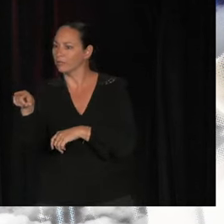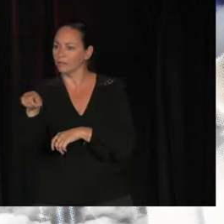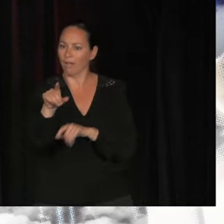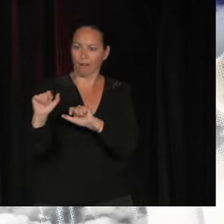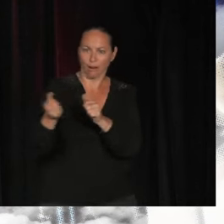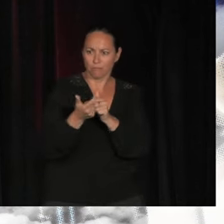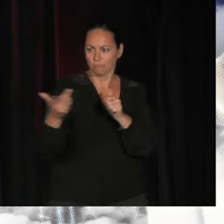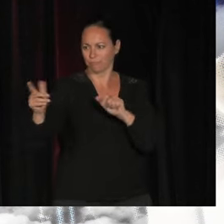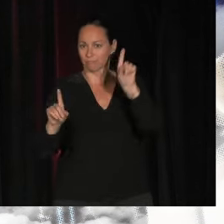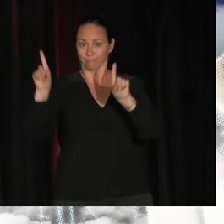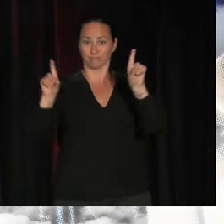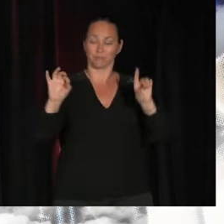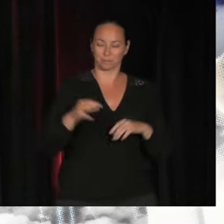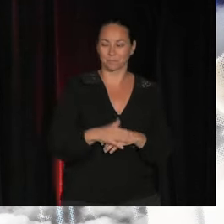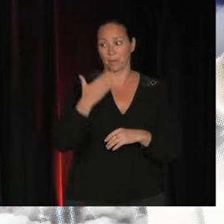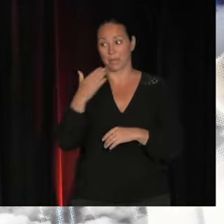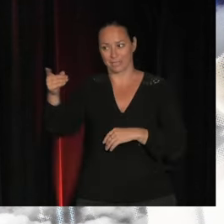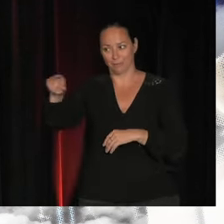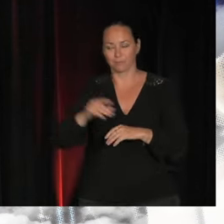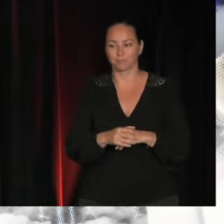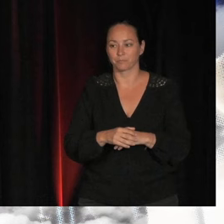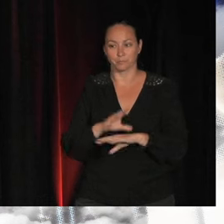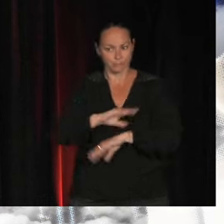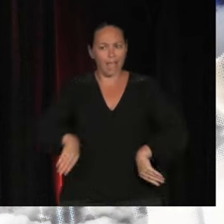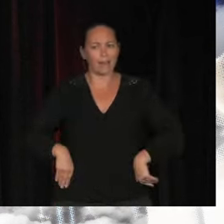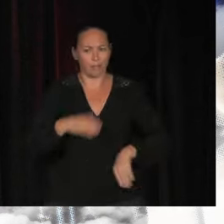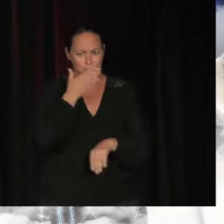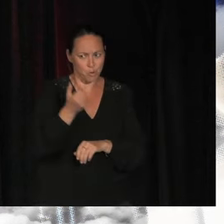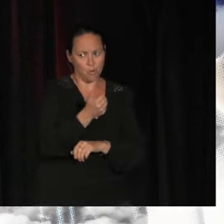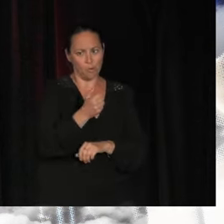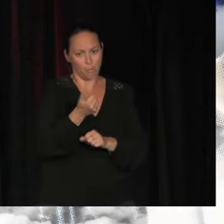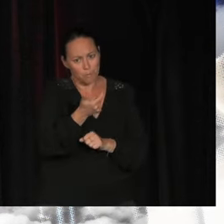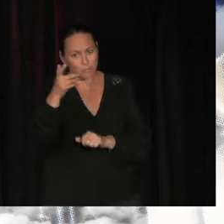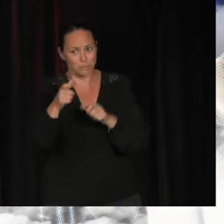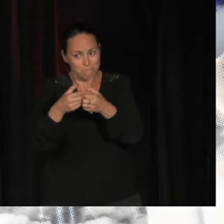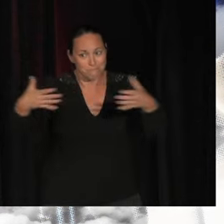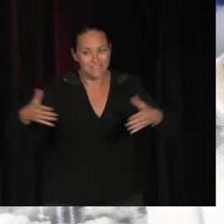Merci à vous. À la fin, on reposera la question, il faudrait que vous soyez plus nombreux. Voilà, on va faire passer un petit chapeau après.